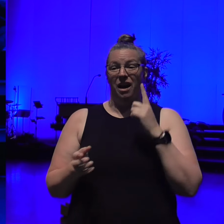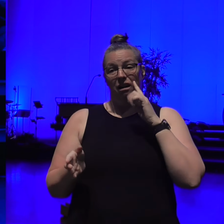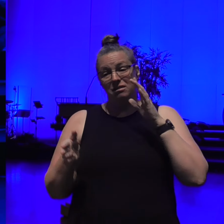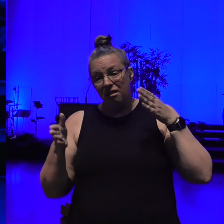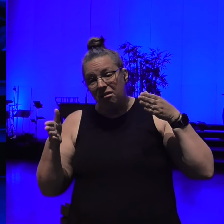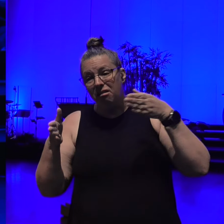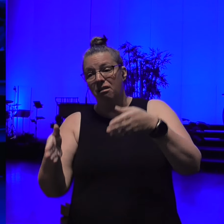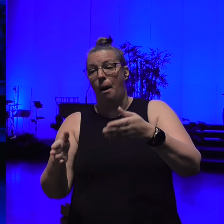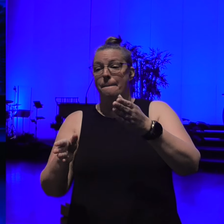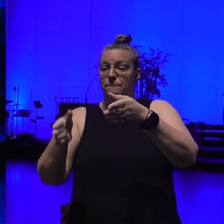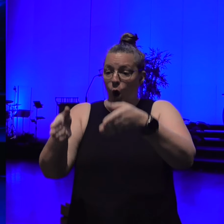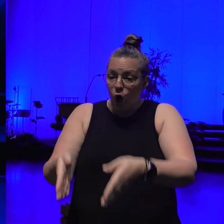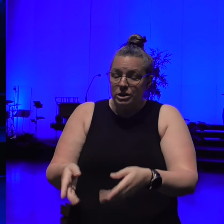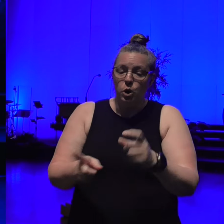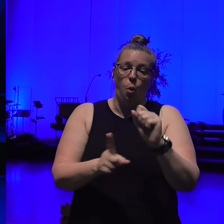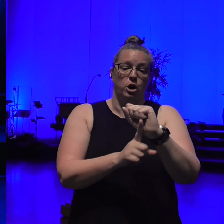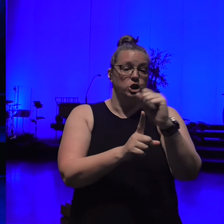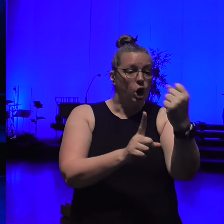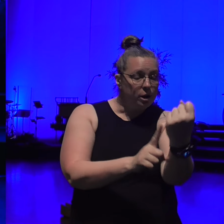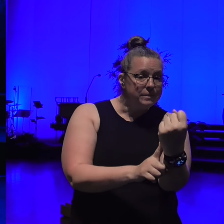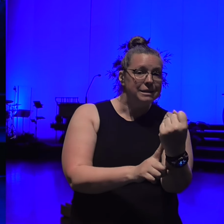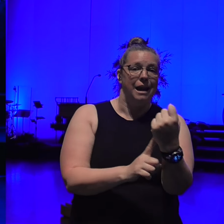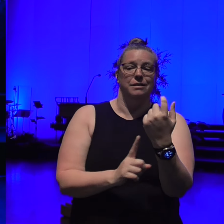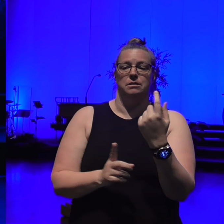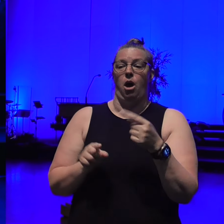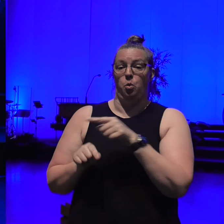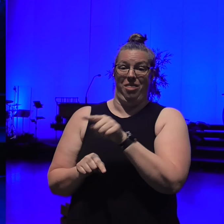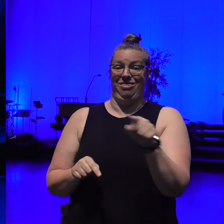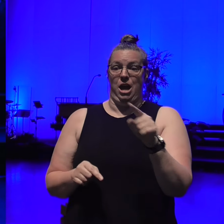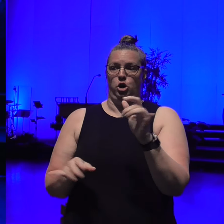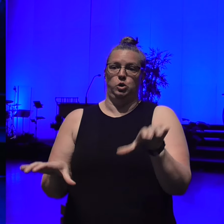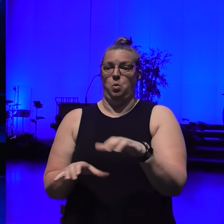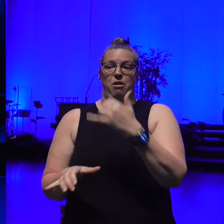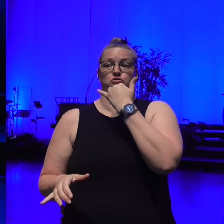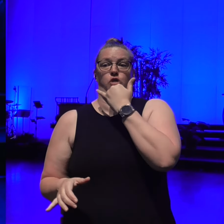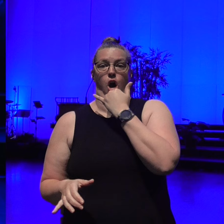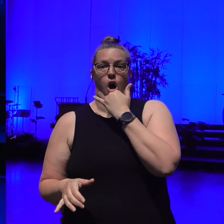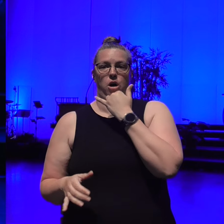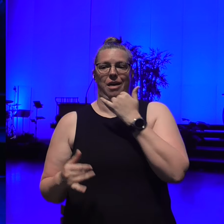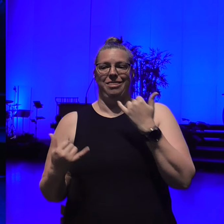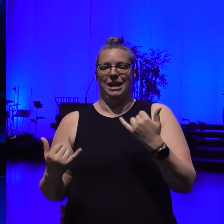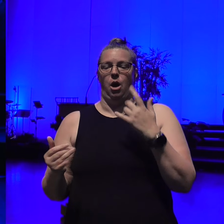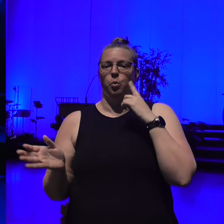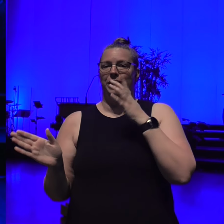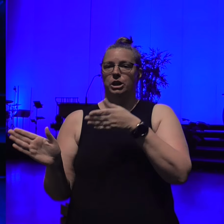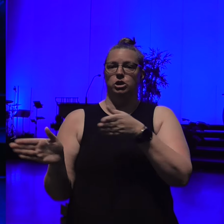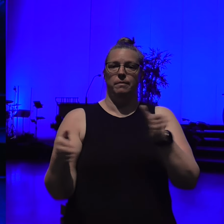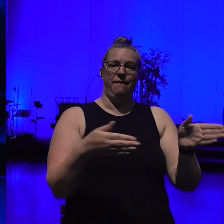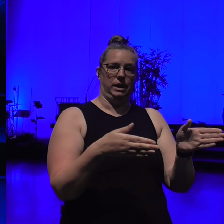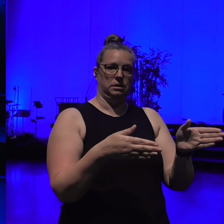circunstancia y qué está haciendo mal que ahora puede usar para girar y volver a